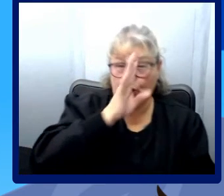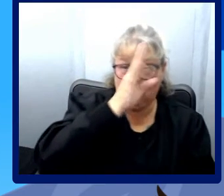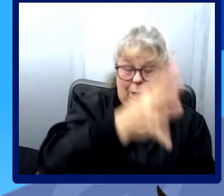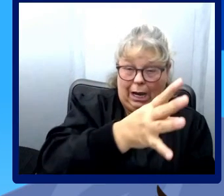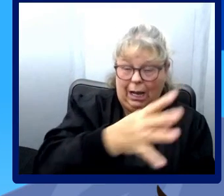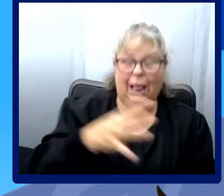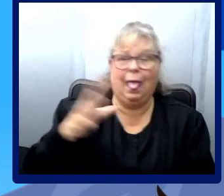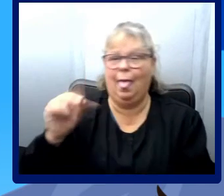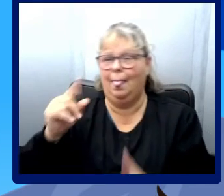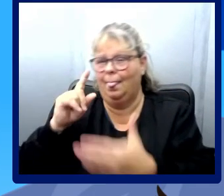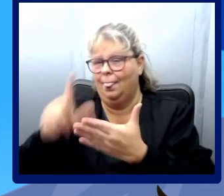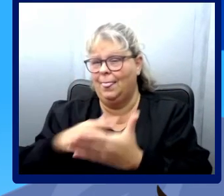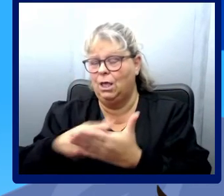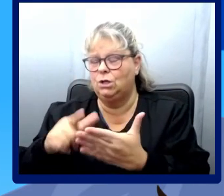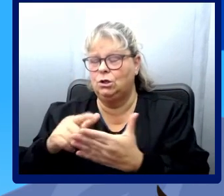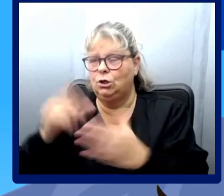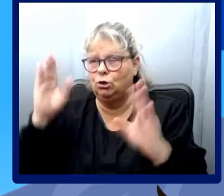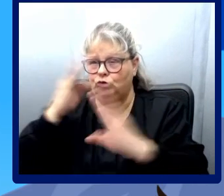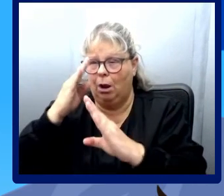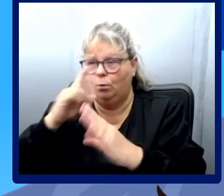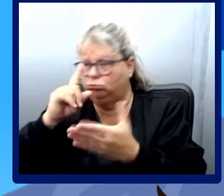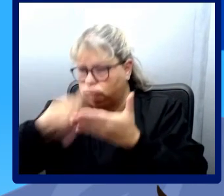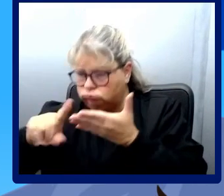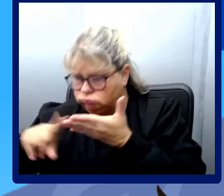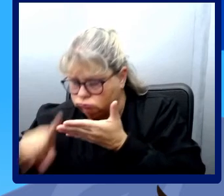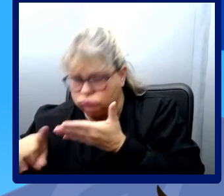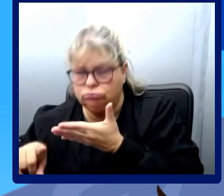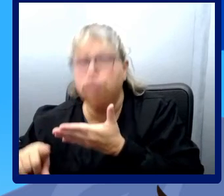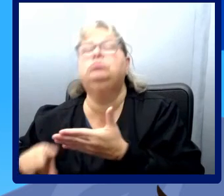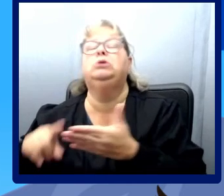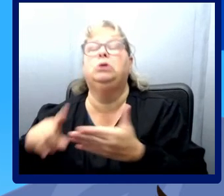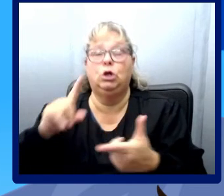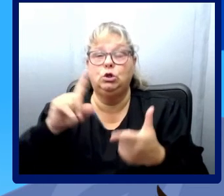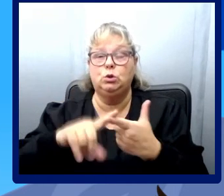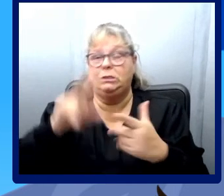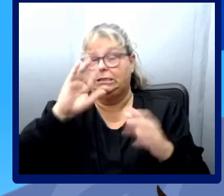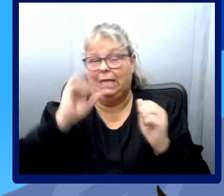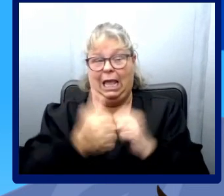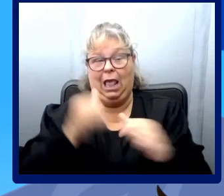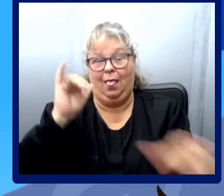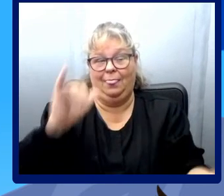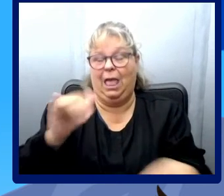aprendan sobre las diferentes formas de solucionar flujos y cómo manejar los mensajes de error.